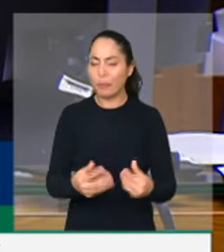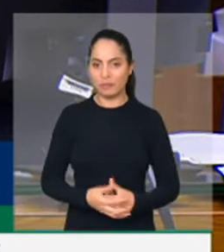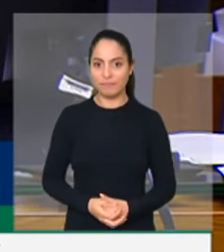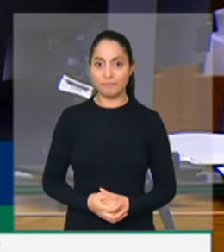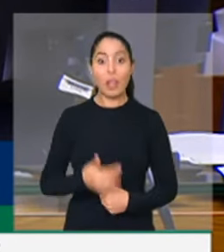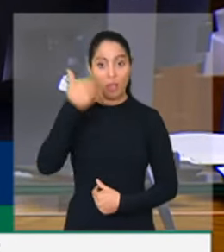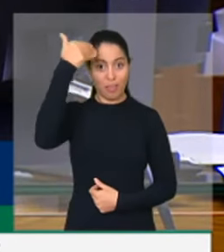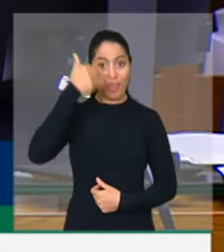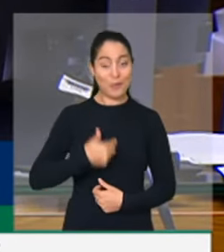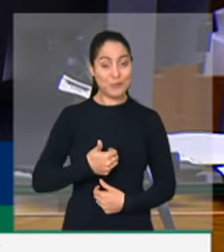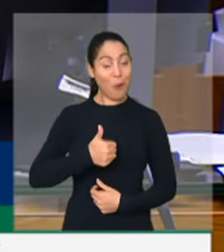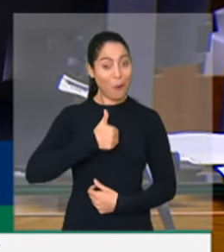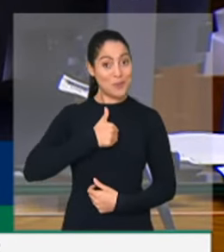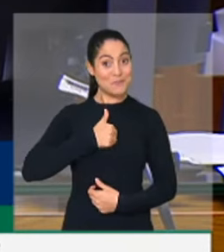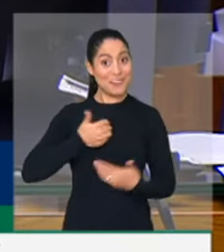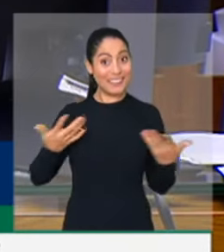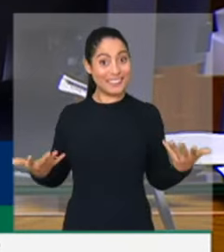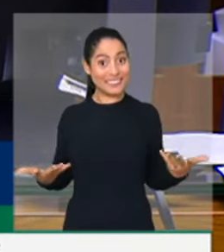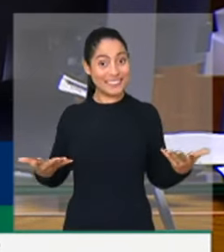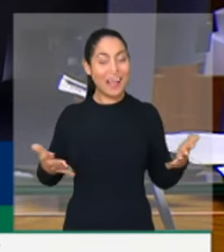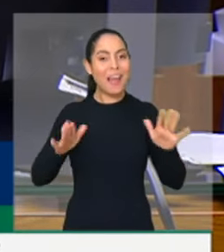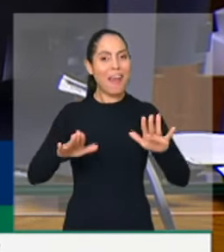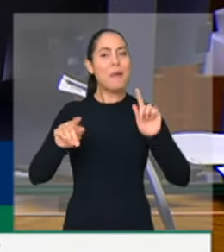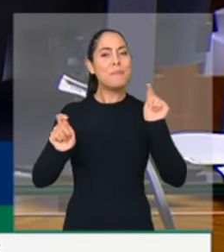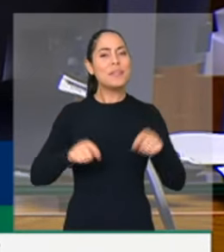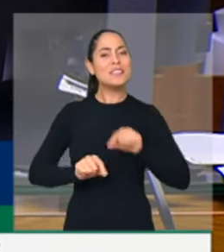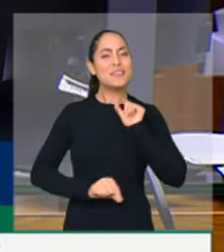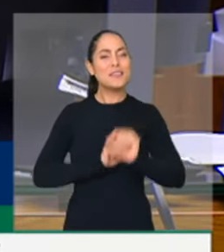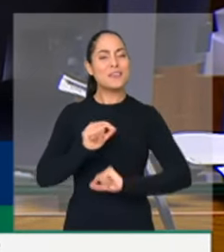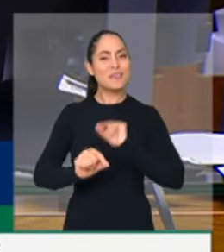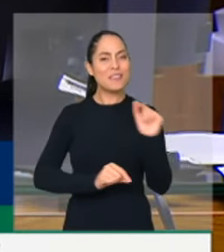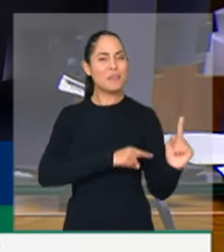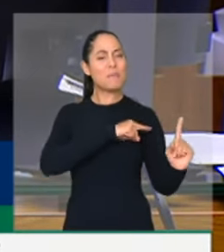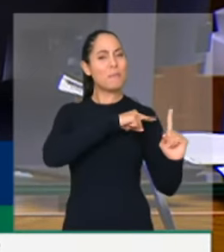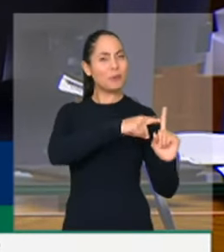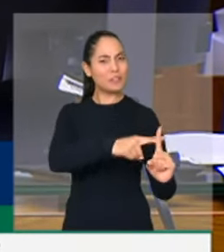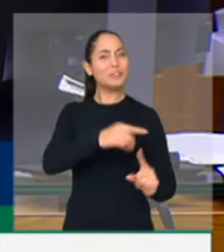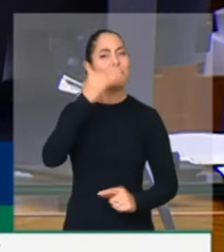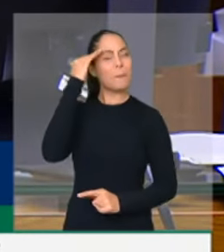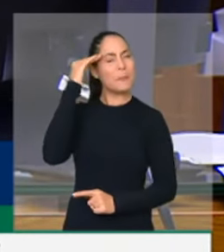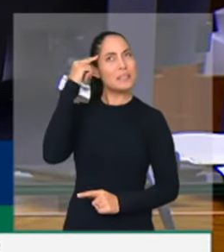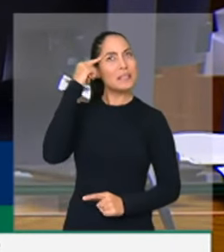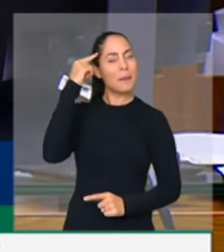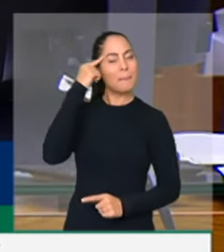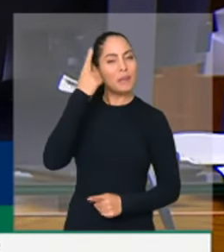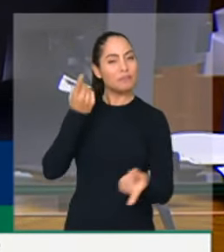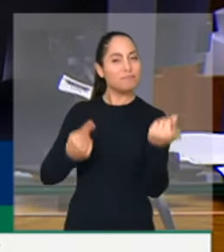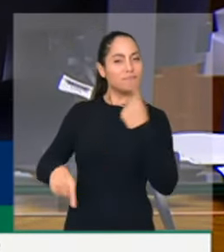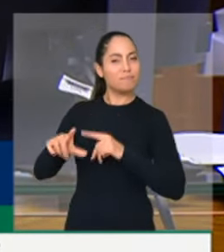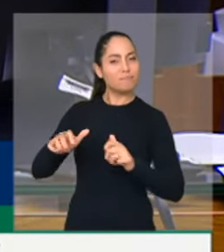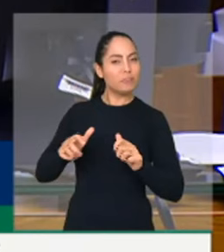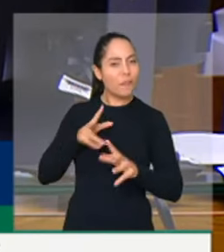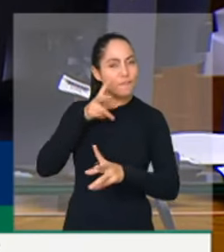TRANSFORMAÇÃO ATRAVÀS DA SINCERIDADE DE PROPÓSITOS E DA COLABORAÇÃO FIEL, MESMO QUE ALGUMAS VEZES DISSONANTE... É O CAMINHO PARA A CONSTRUÇÃO DOS AVANÇ